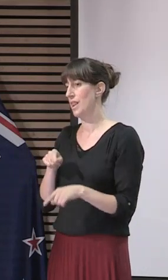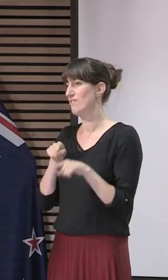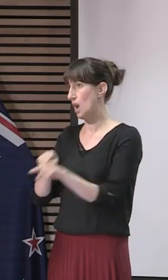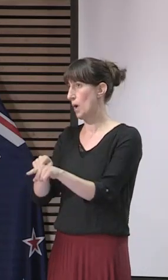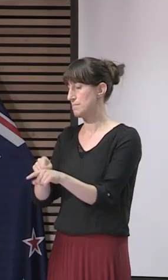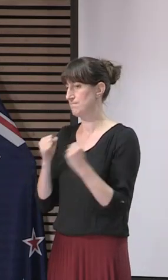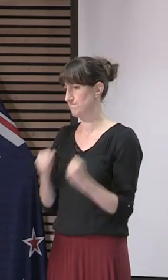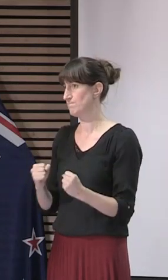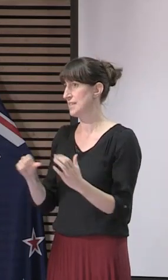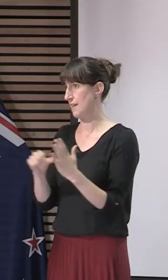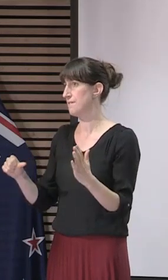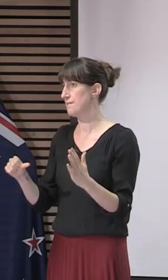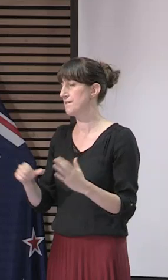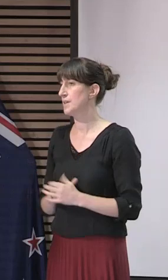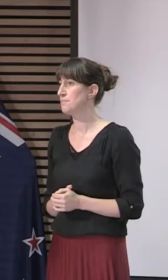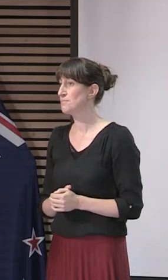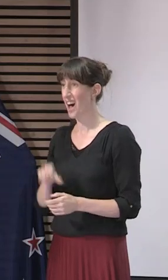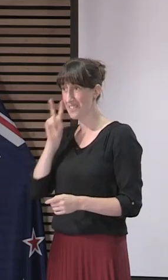Ahakoa ko te whakarite kia whakahaerehia nga umanga i roto